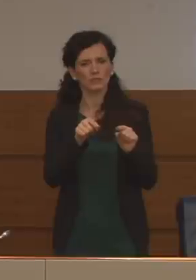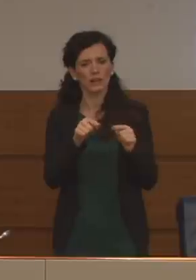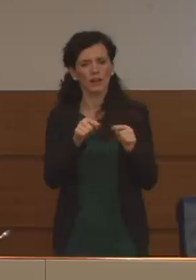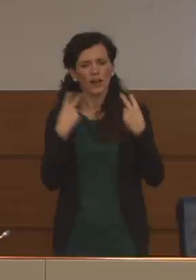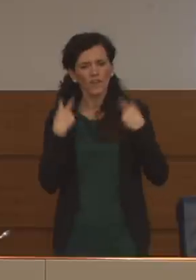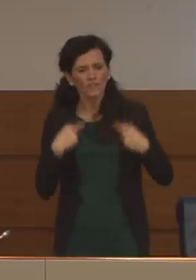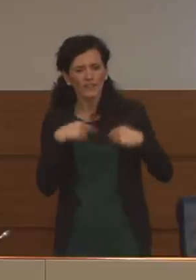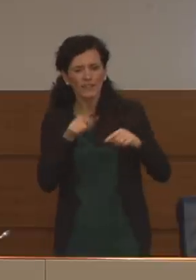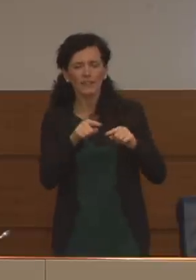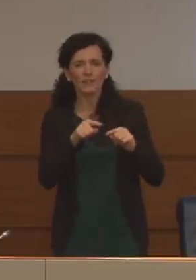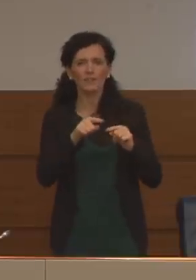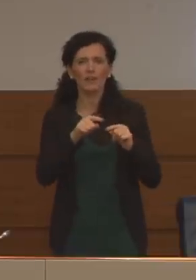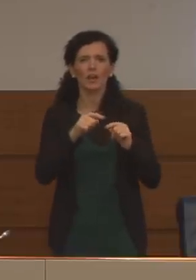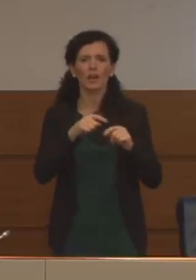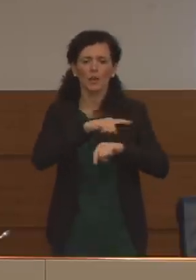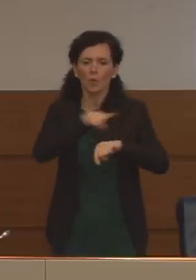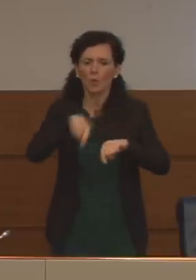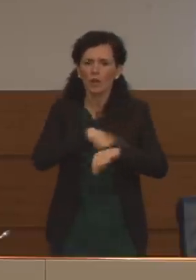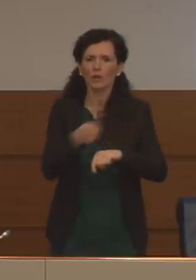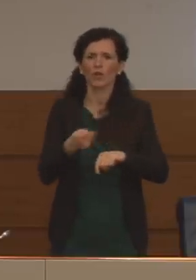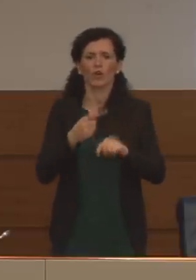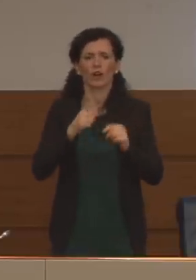ora fino a qualche giorno e su superfici diverse